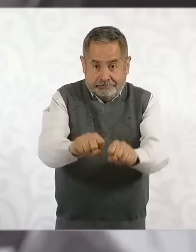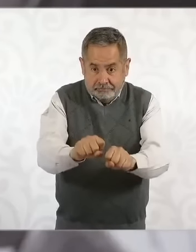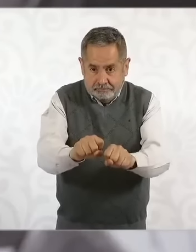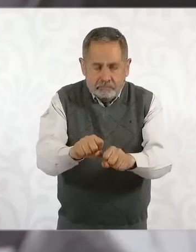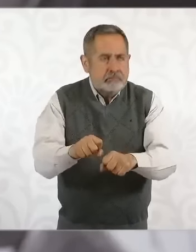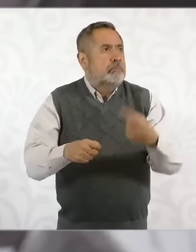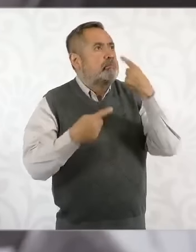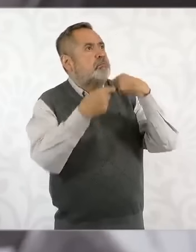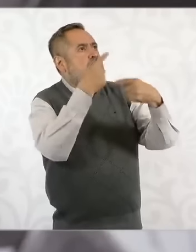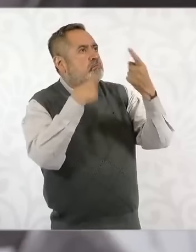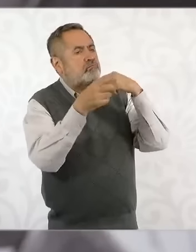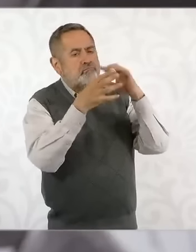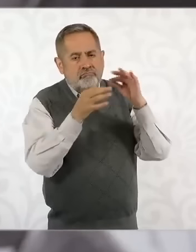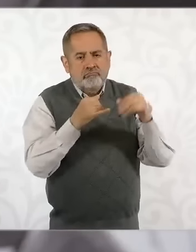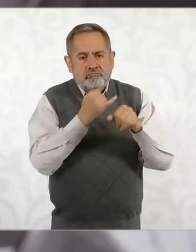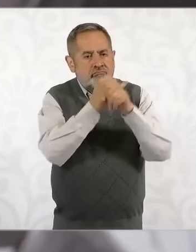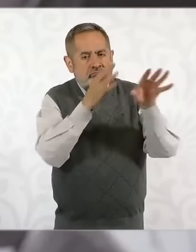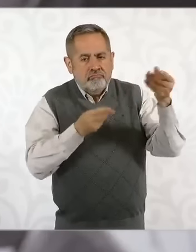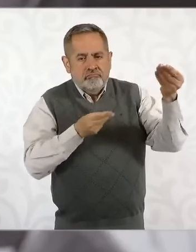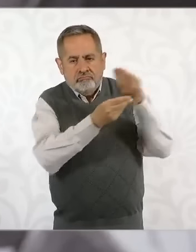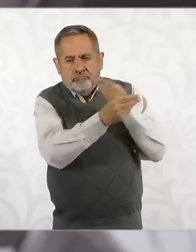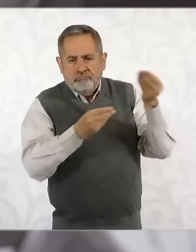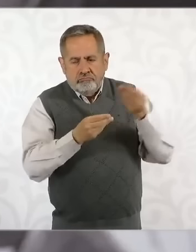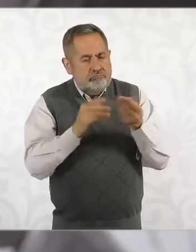de información con ellos, que por supuesto agradecemos mucho, ¿no?, cualquier información